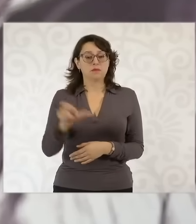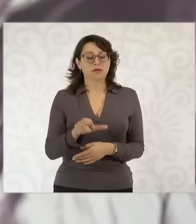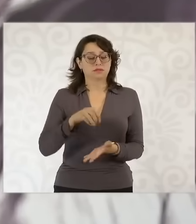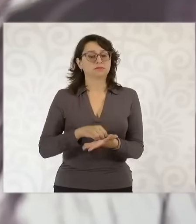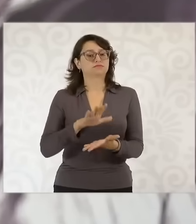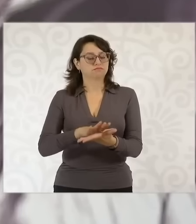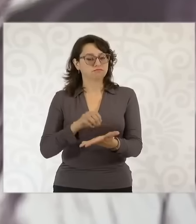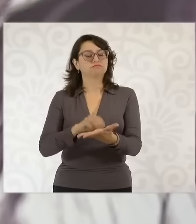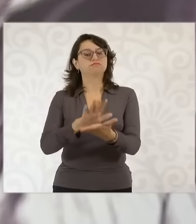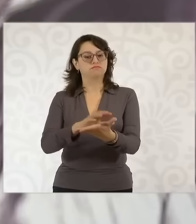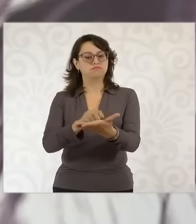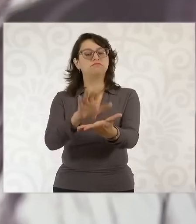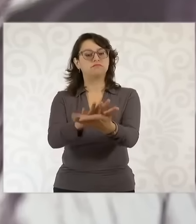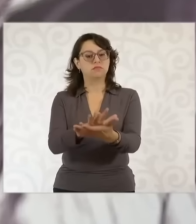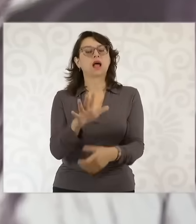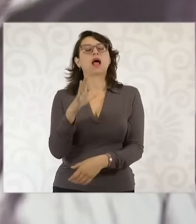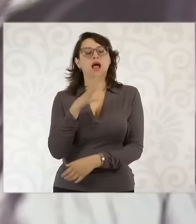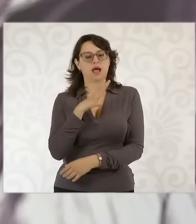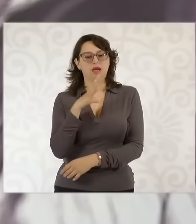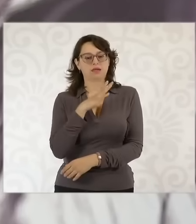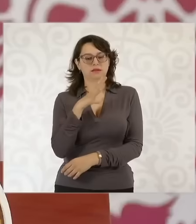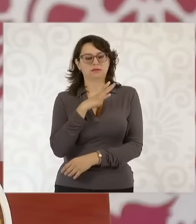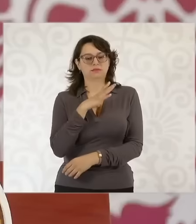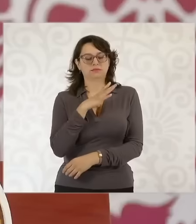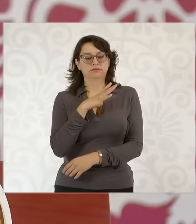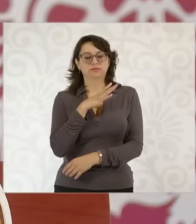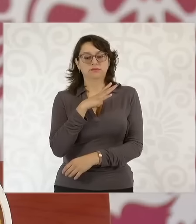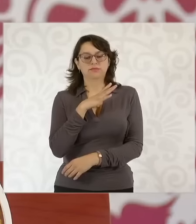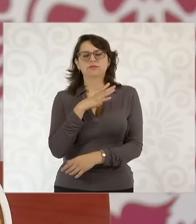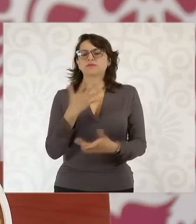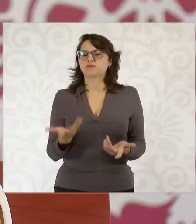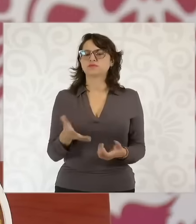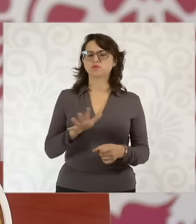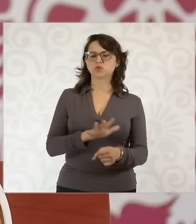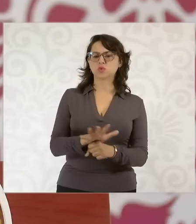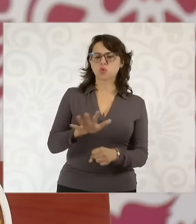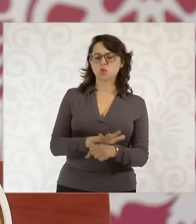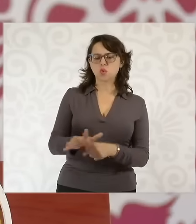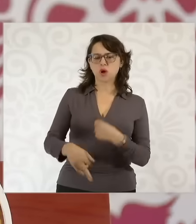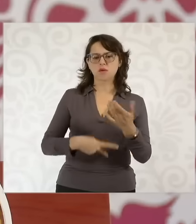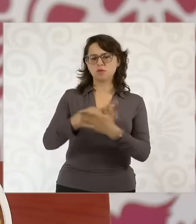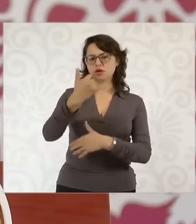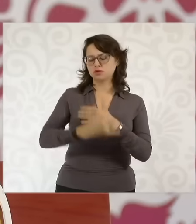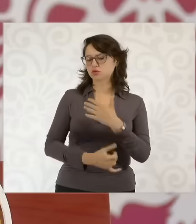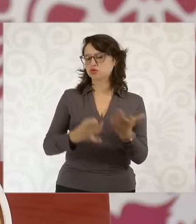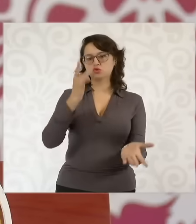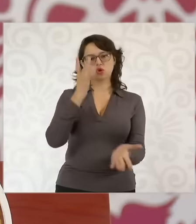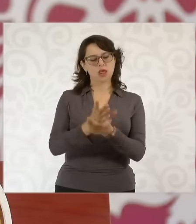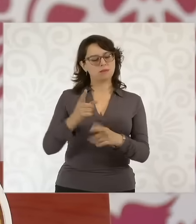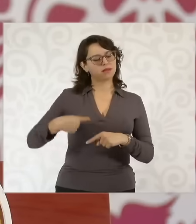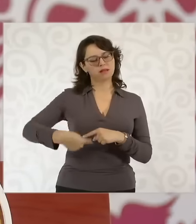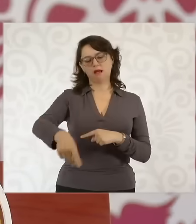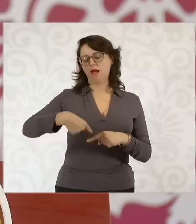Este vehículo será utilizado exclusivamente para proyectos del año 2025 y el monto objetivo de